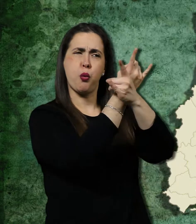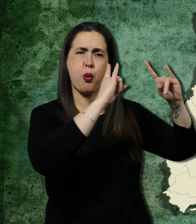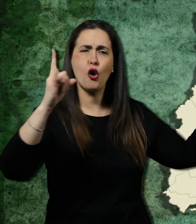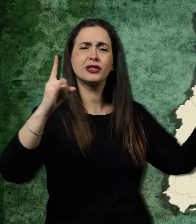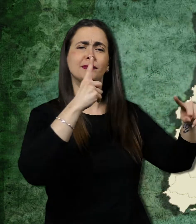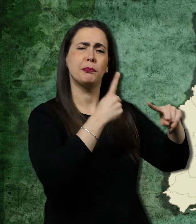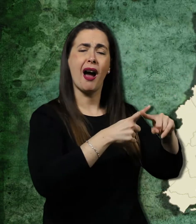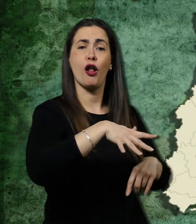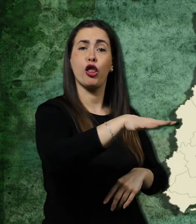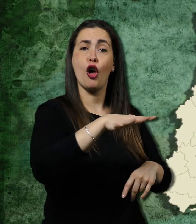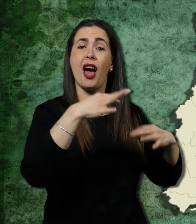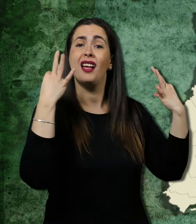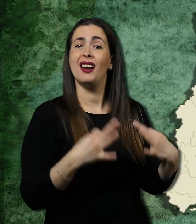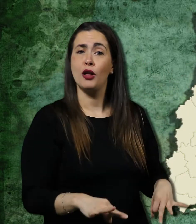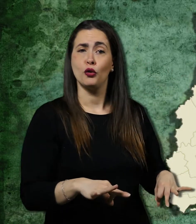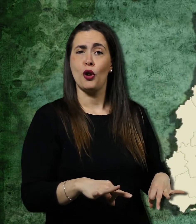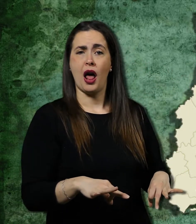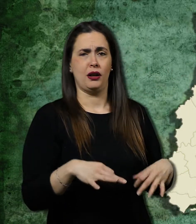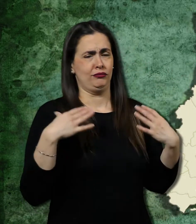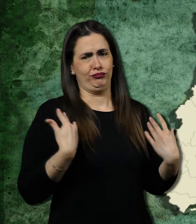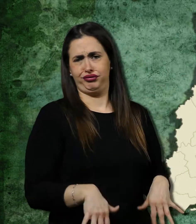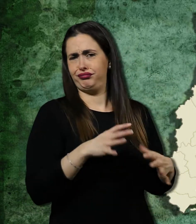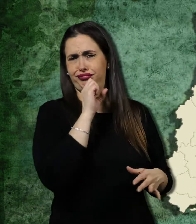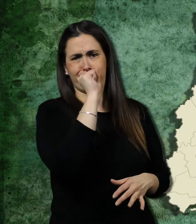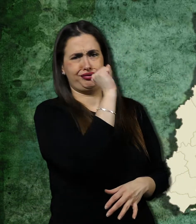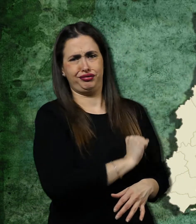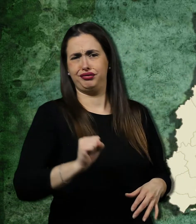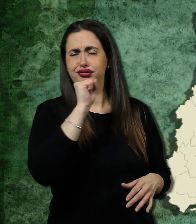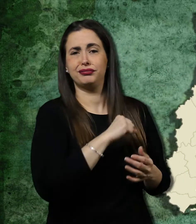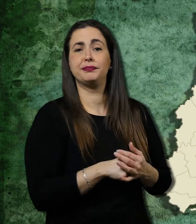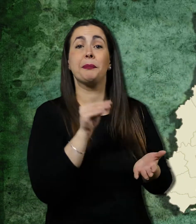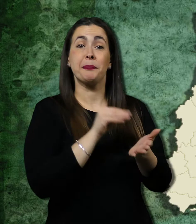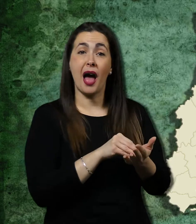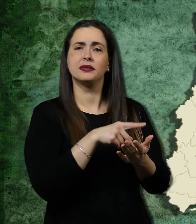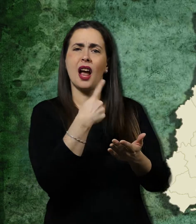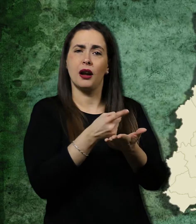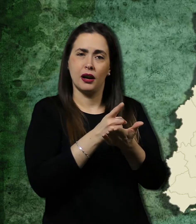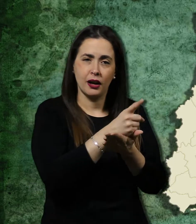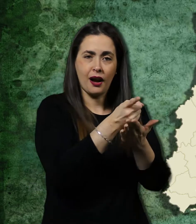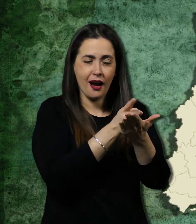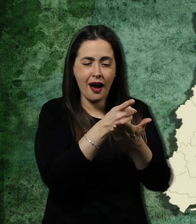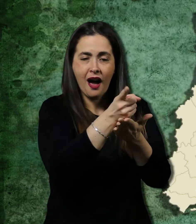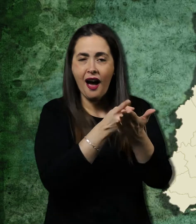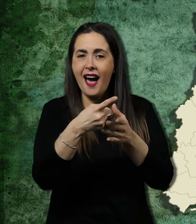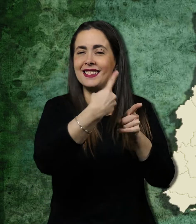El bosc i les zones naturals ocupen un terç de la seva superfície i l'oferta d'itineraris